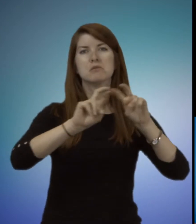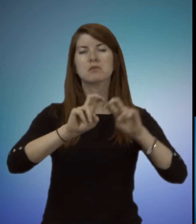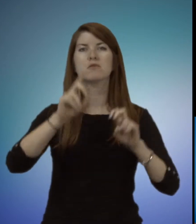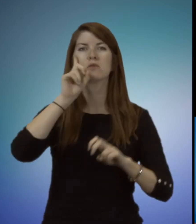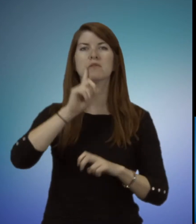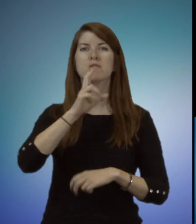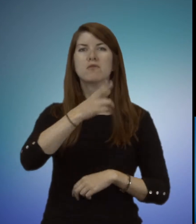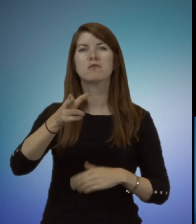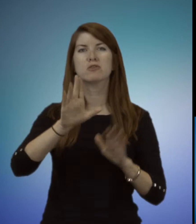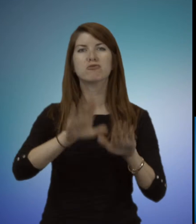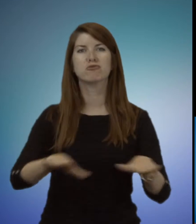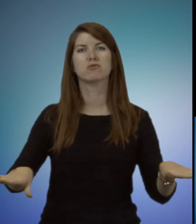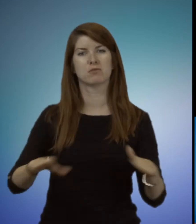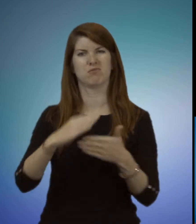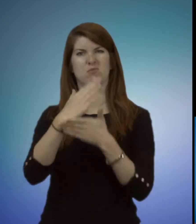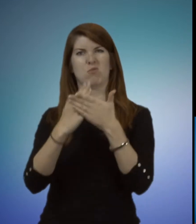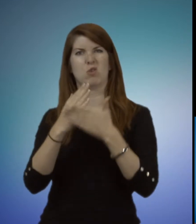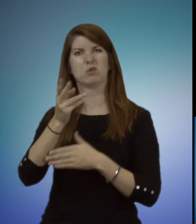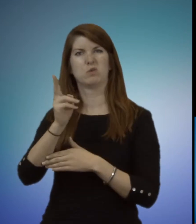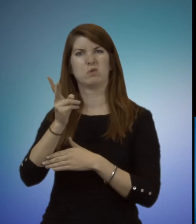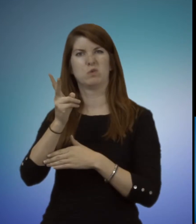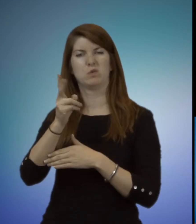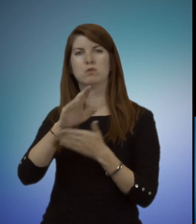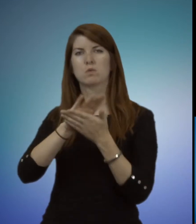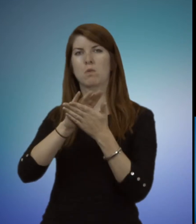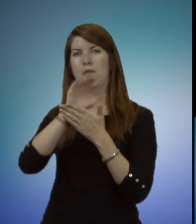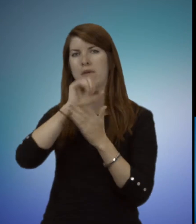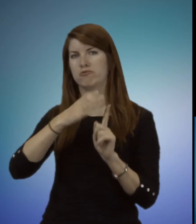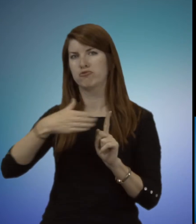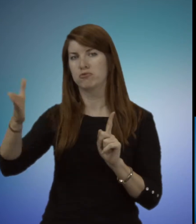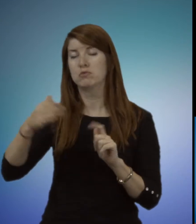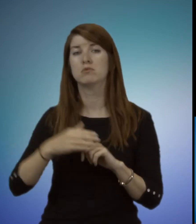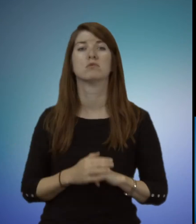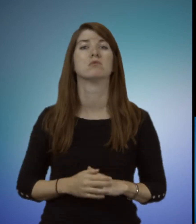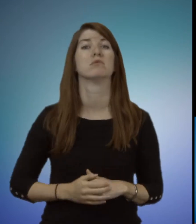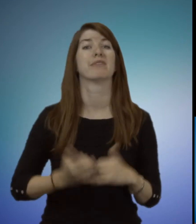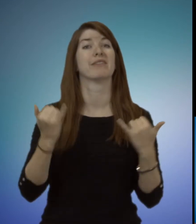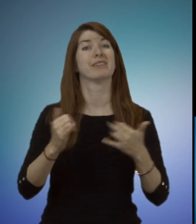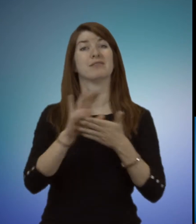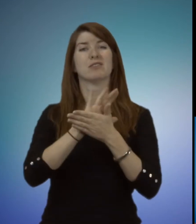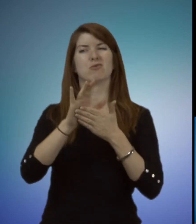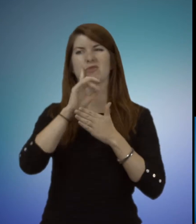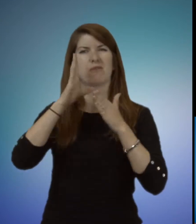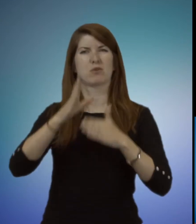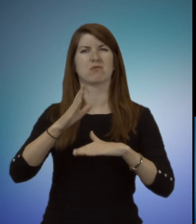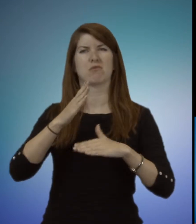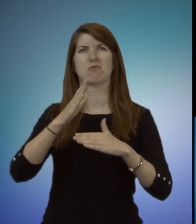con problemas auditivos, Parte 2: Edad escolar, y en este módulo vamos a enfocarnos en algunas